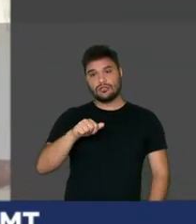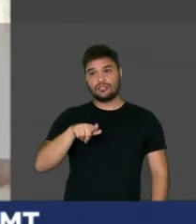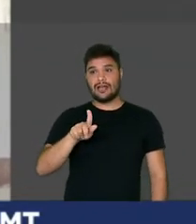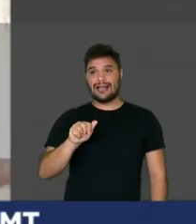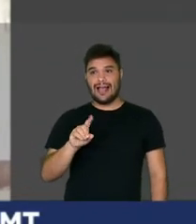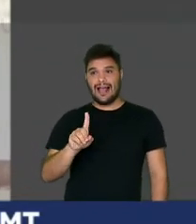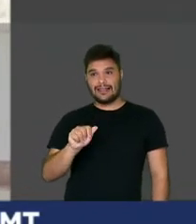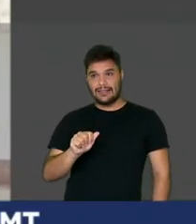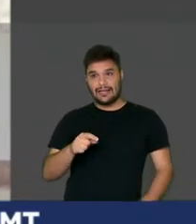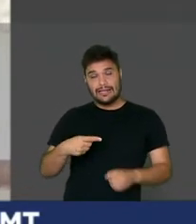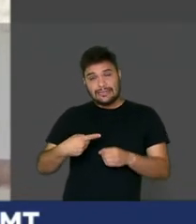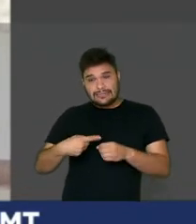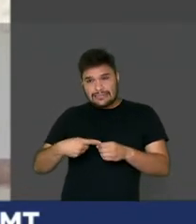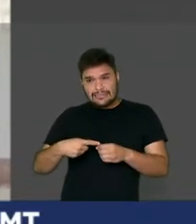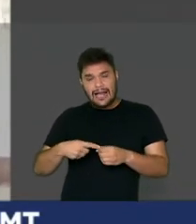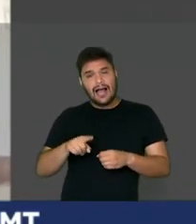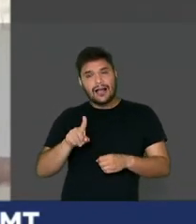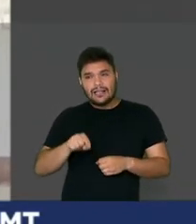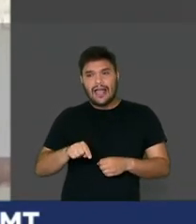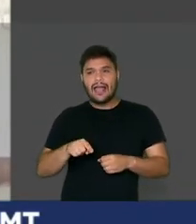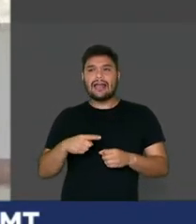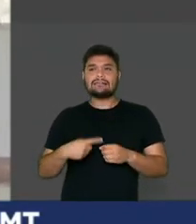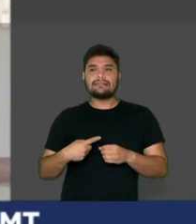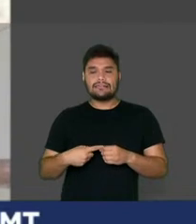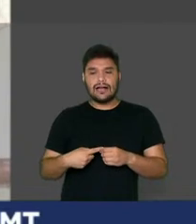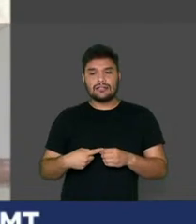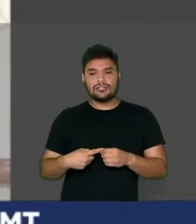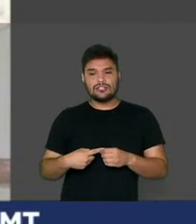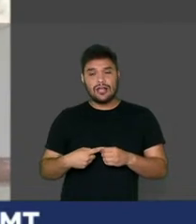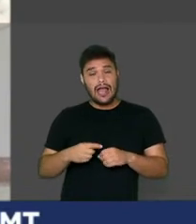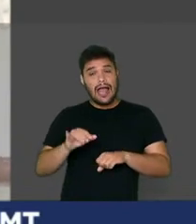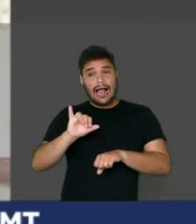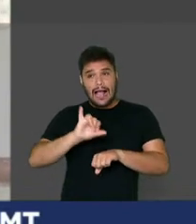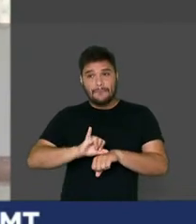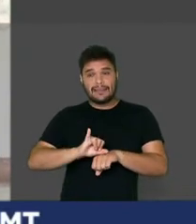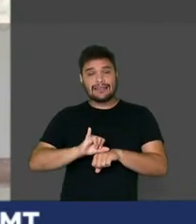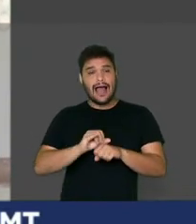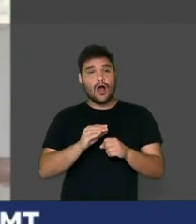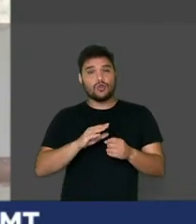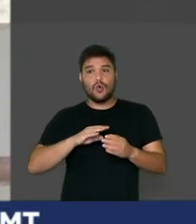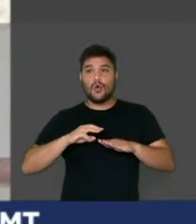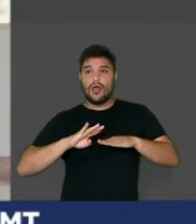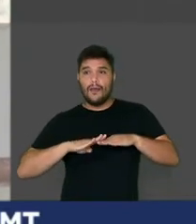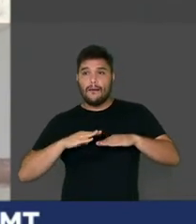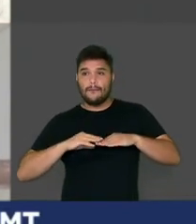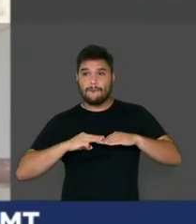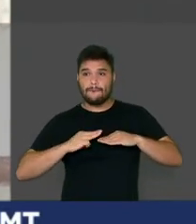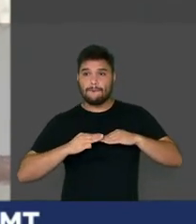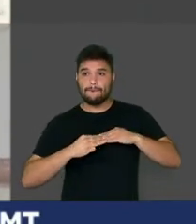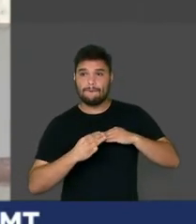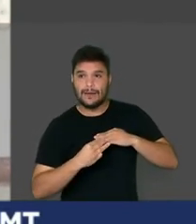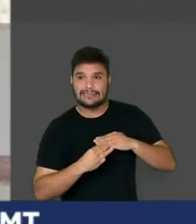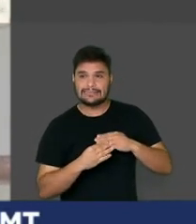MATO GROSSO. ESSA CIDADE É CONSIDERADA A CIDADE, A CAPITAL DO PASTEL, NO ESTADO